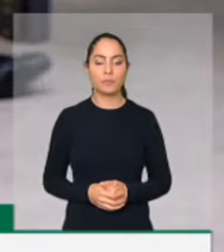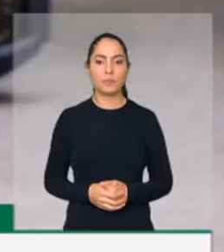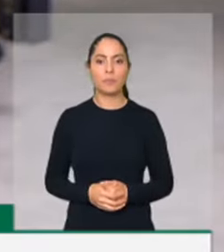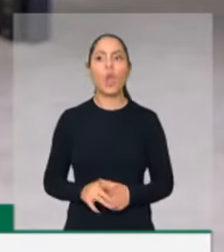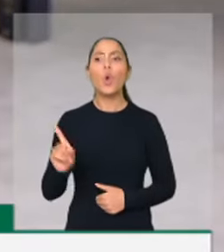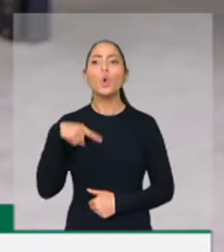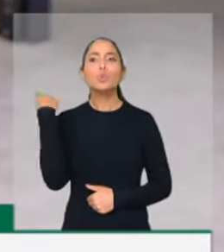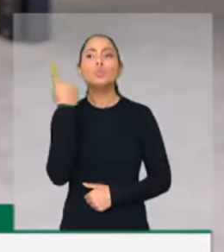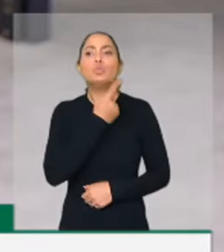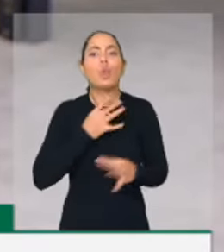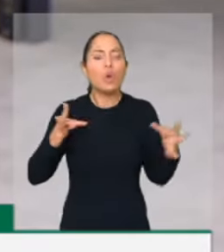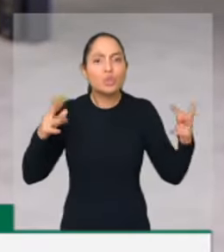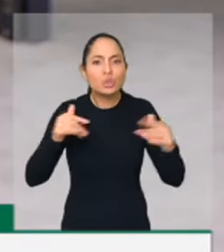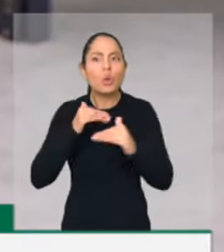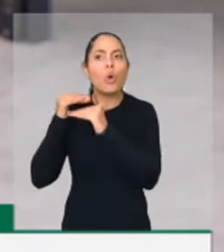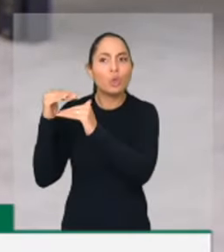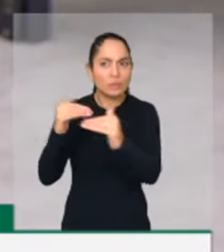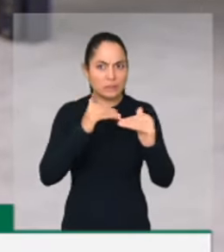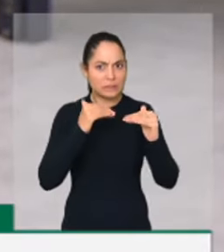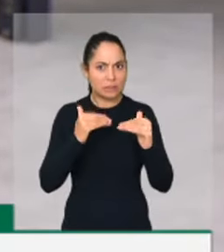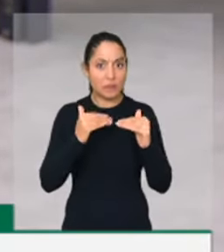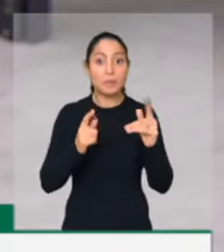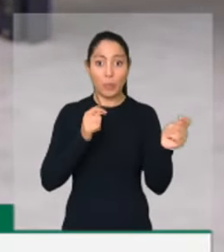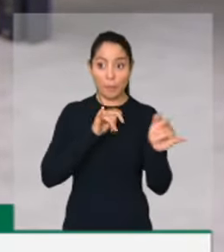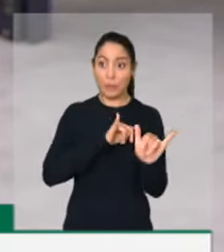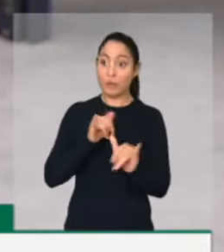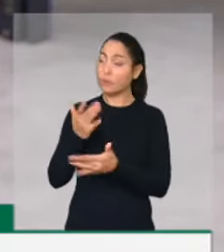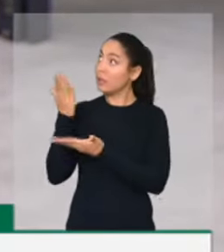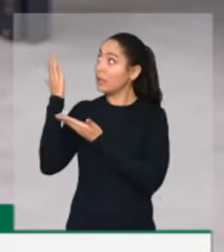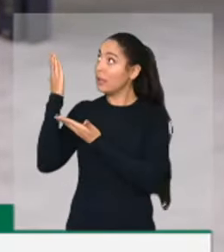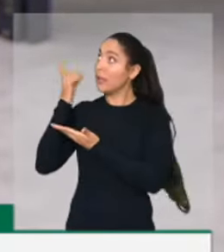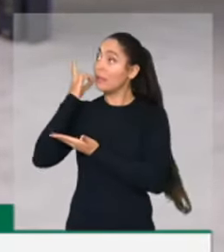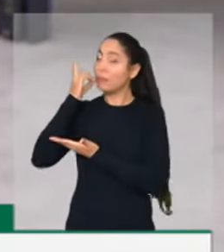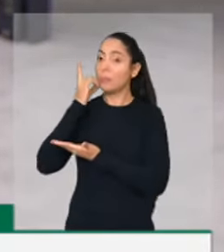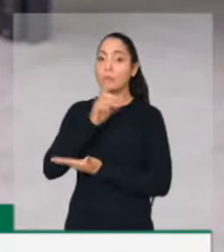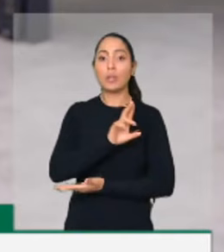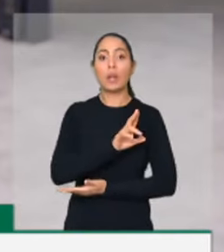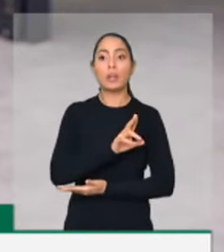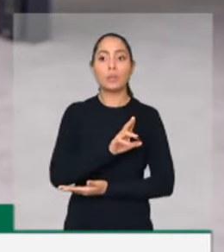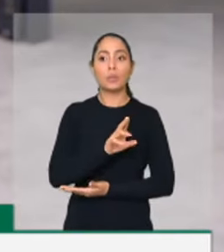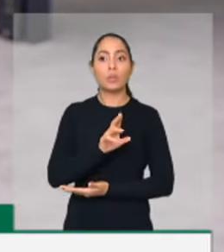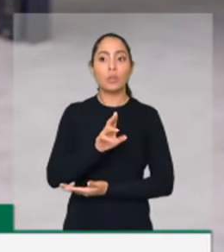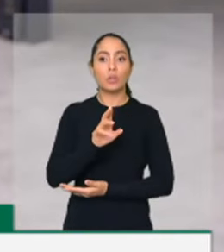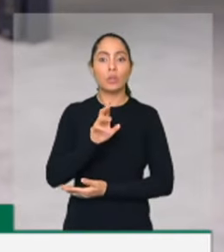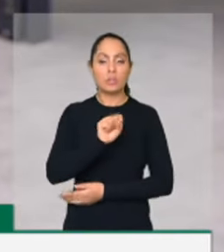ESTADO DE SANTA CATARINA ESTÁ CONCLUINDO O DISCURSO. AH, JÁ TERMINOU, ENTÃO BREVES COMUNICADOS, JÁ-JÁA GENTE